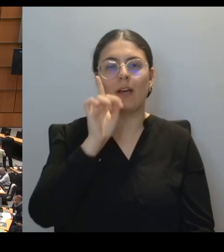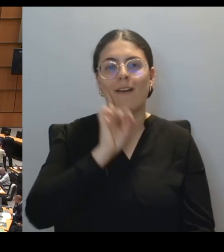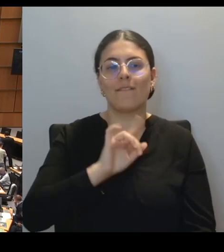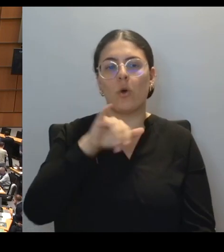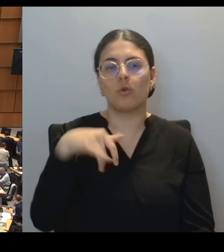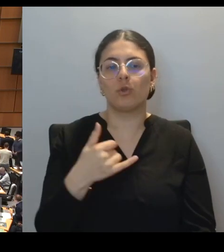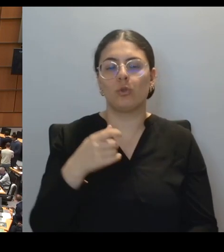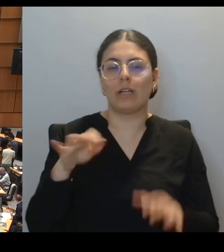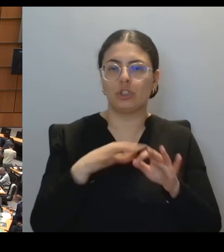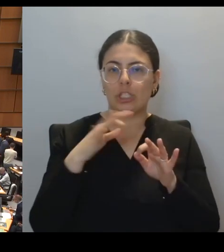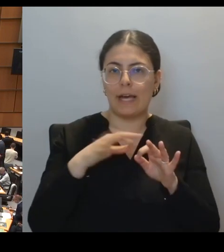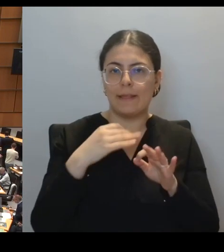Herr Tino Schopf.